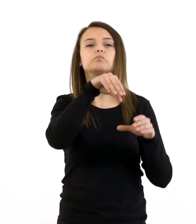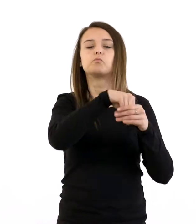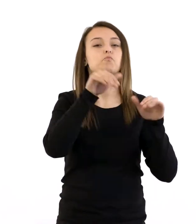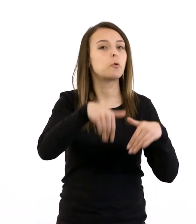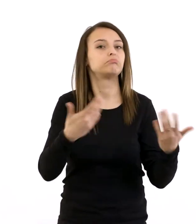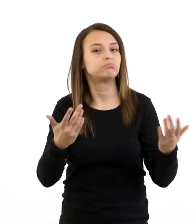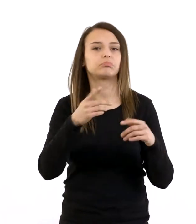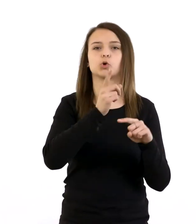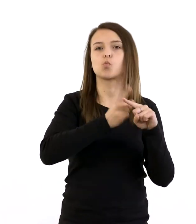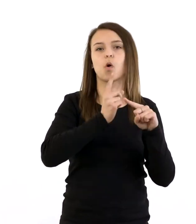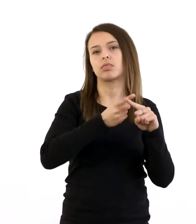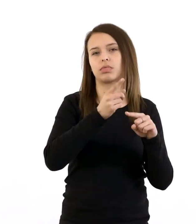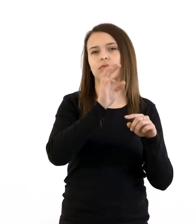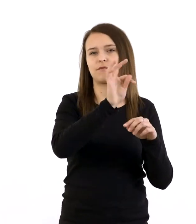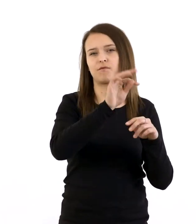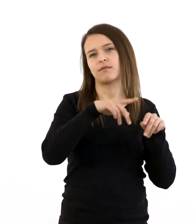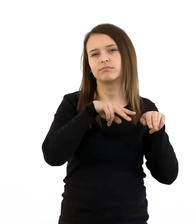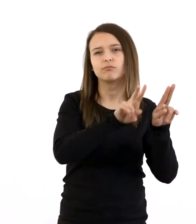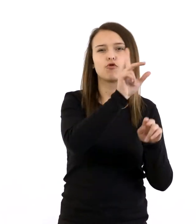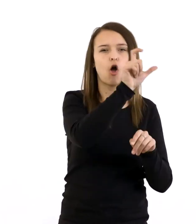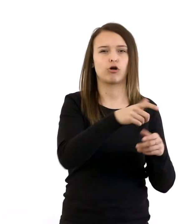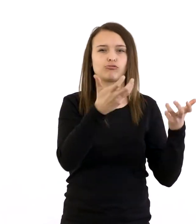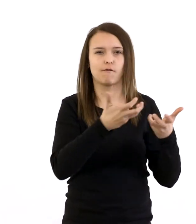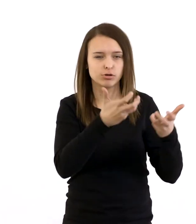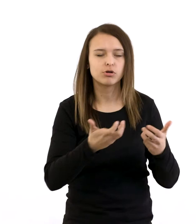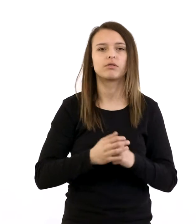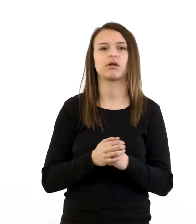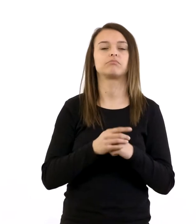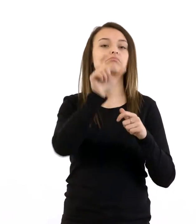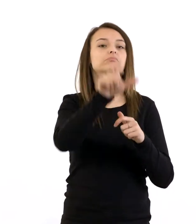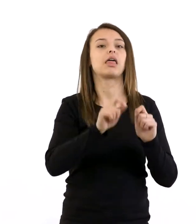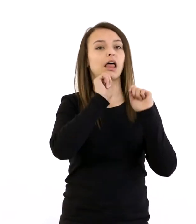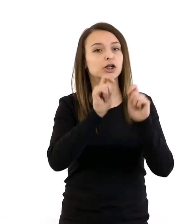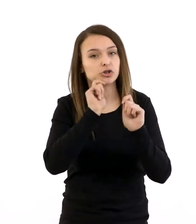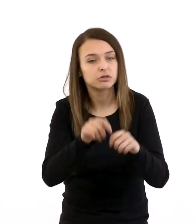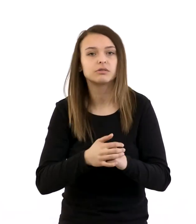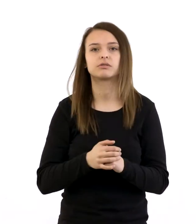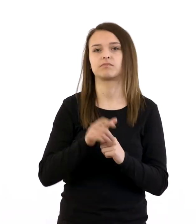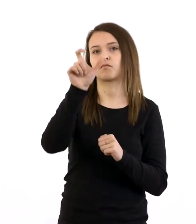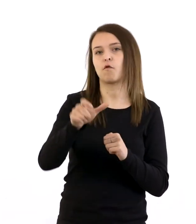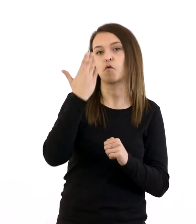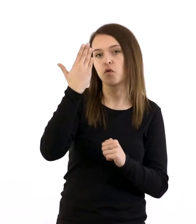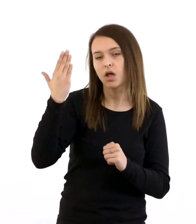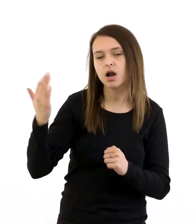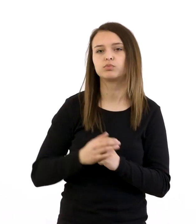Mogą być to dane członków stowarzyszenia, darczyńców, wolontariuszy, pracowników i współpracowników oraz dane osób korzystających z bezpłatnych i odpłatnych działań organizacji.